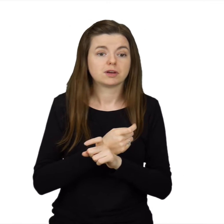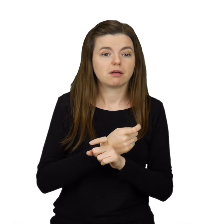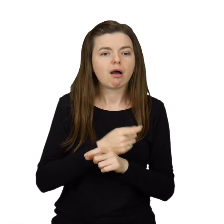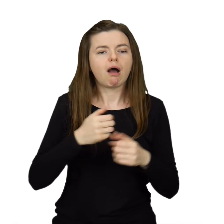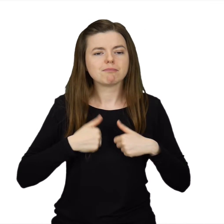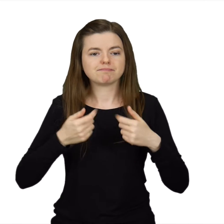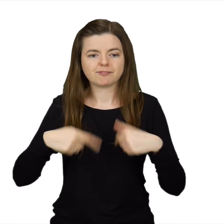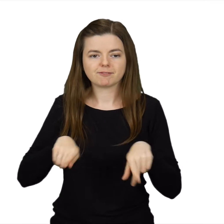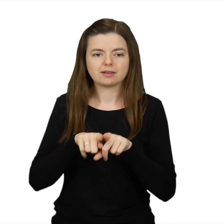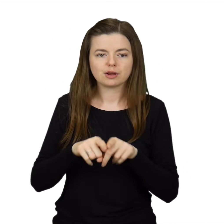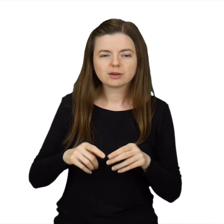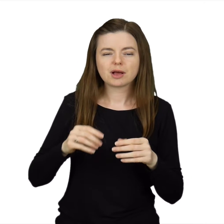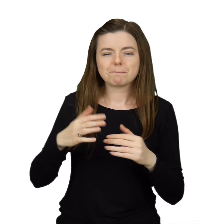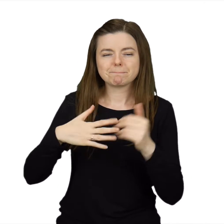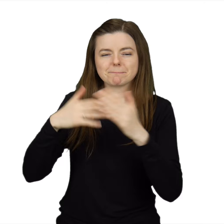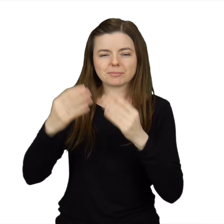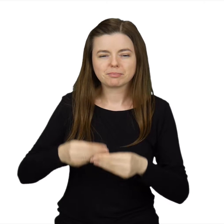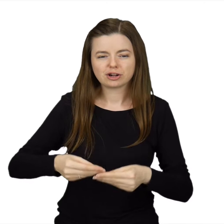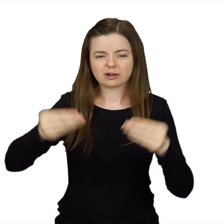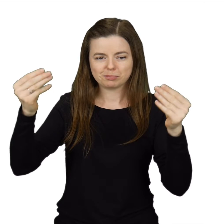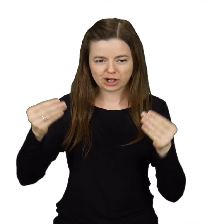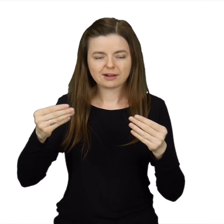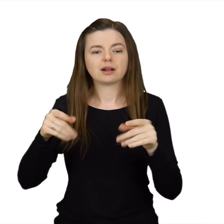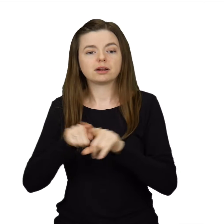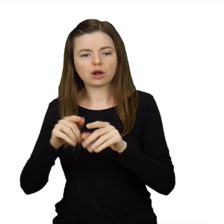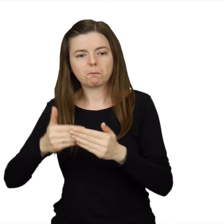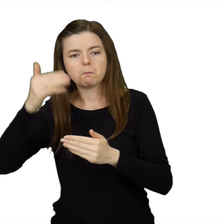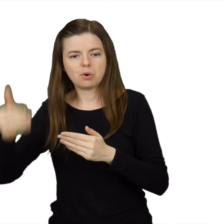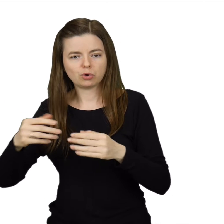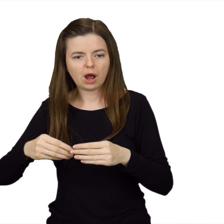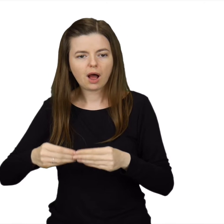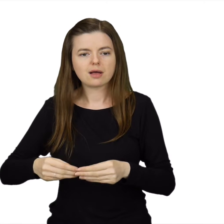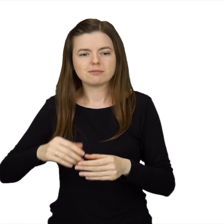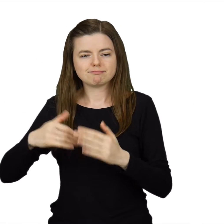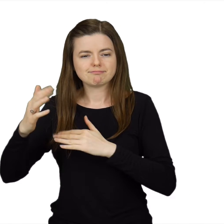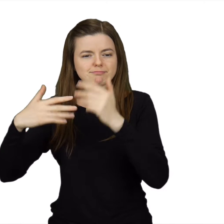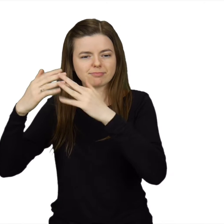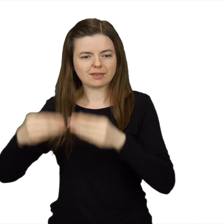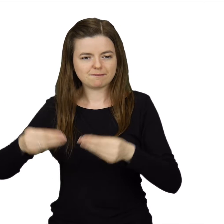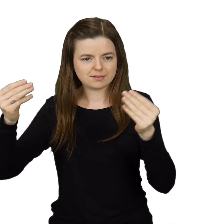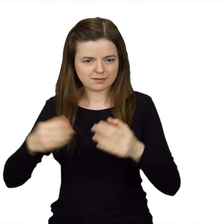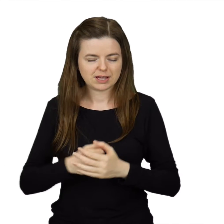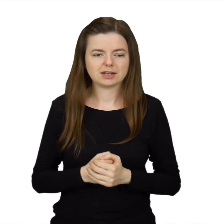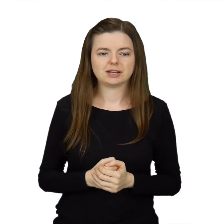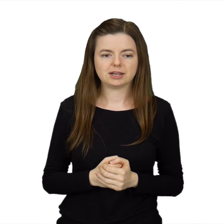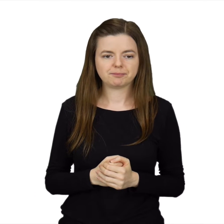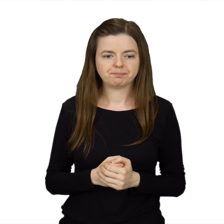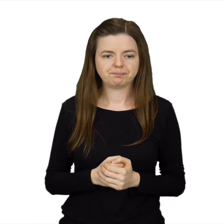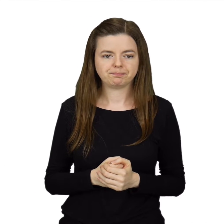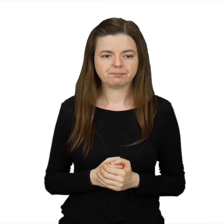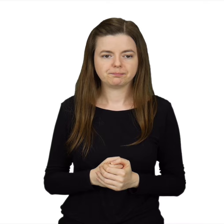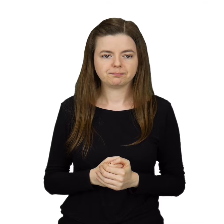na realizację przedsięwzięć inwestycyjnych oraz pozainwestycyjnych.